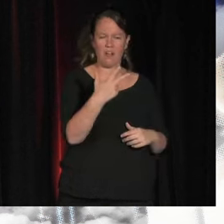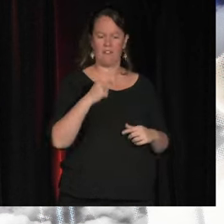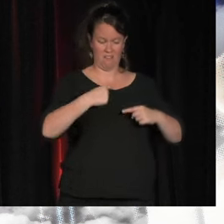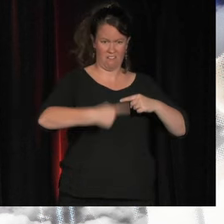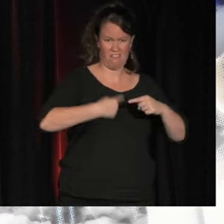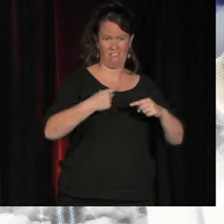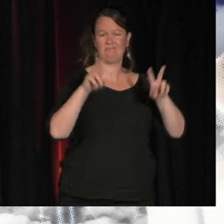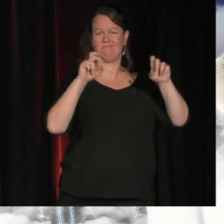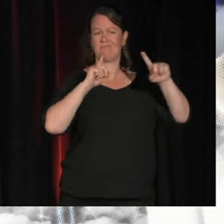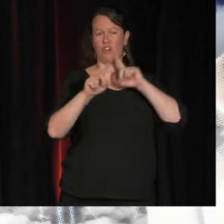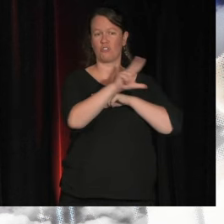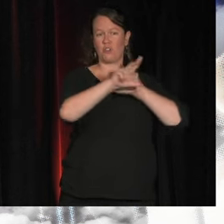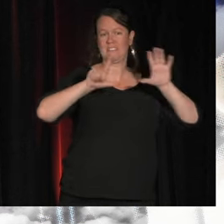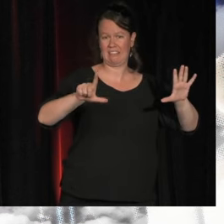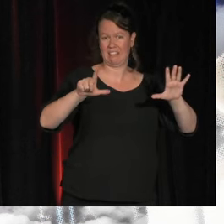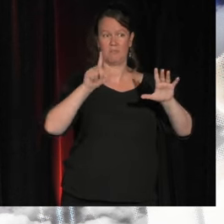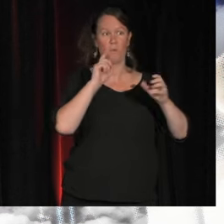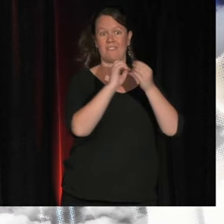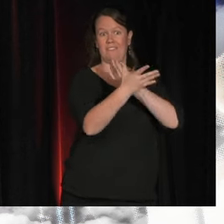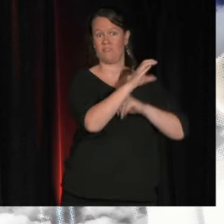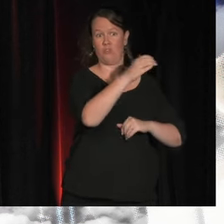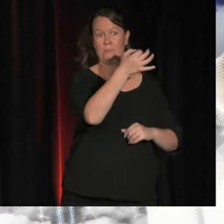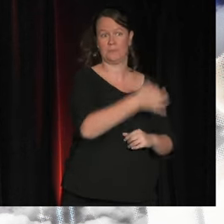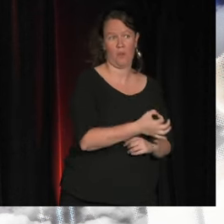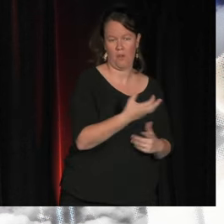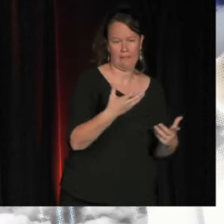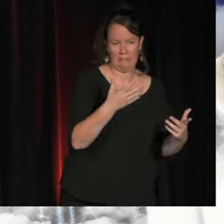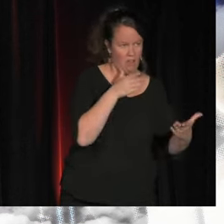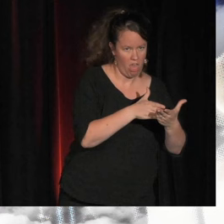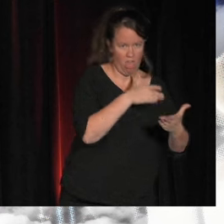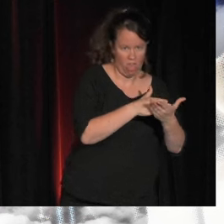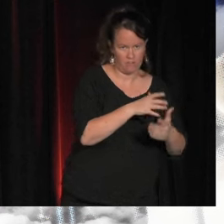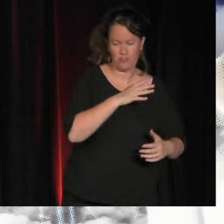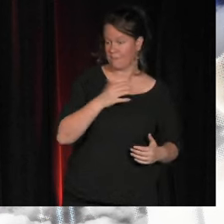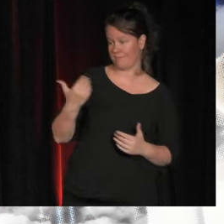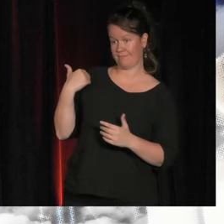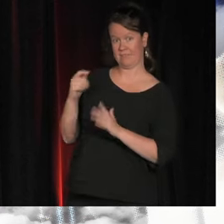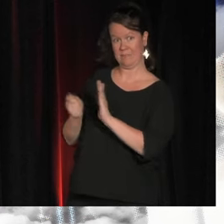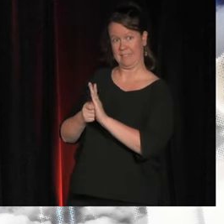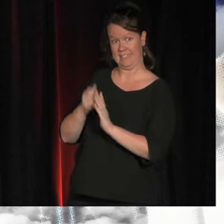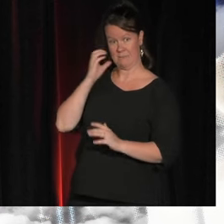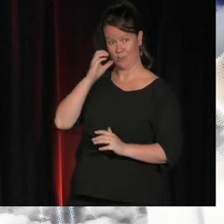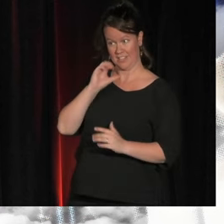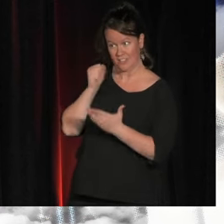Et surtout, il a connu le destin qu'on connaît et qu'on a expliqué dans un épisode de Fin du Game, une très bonne émission qui va au bout des jeux.